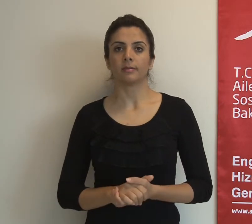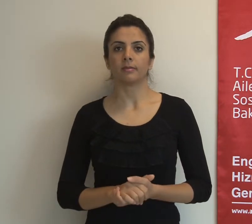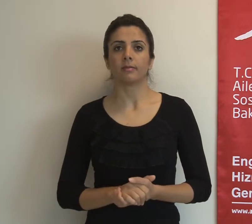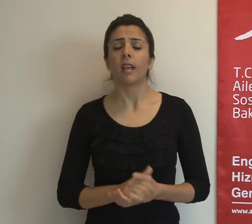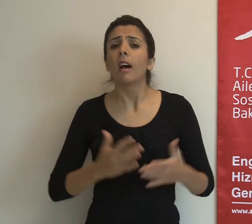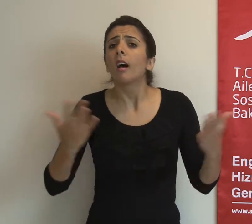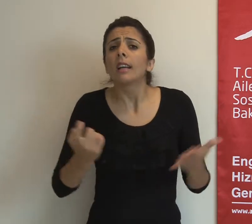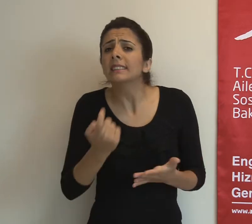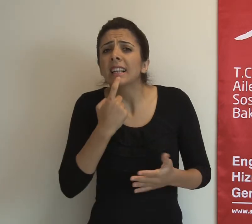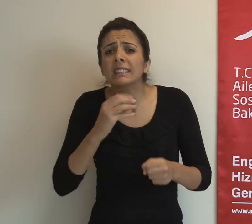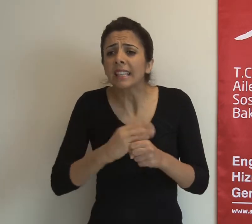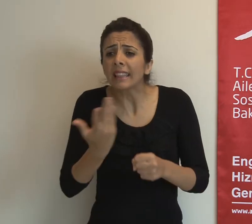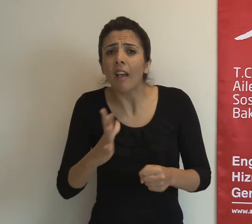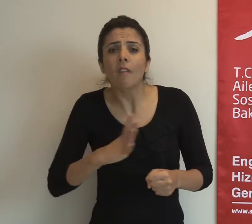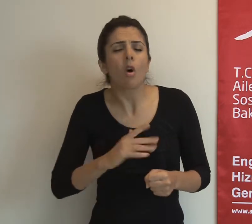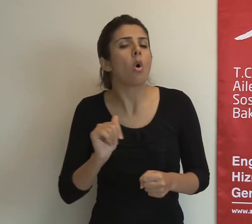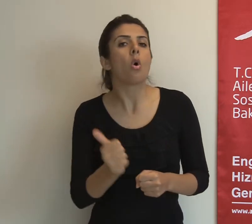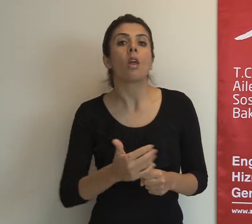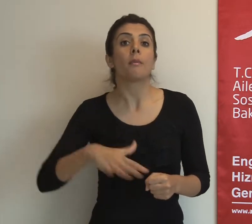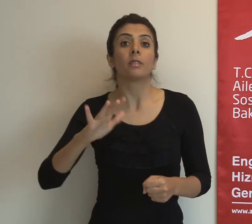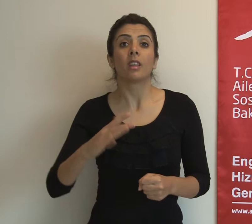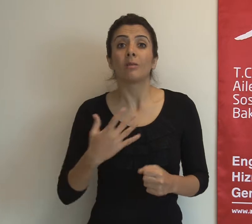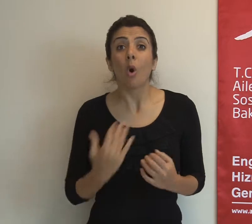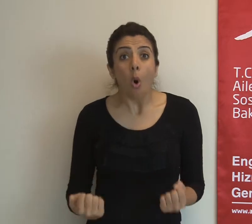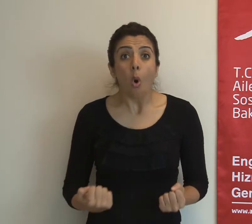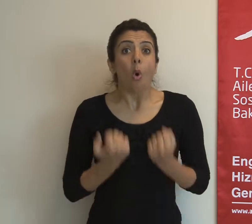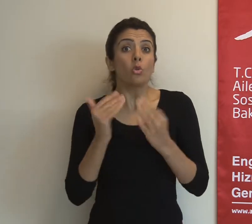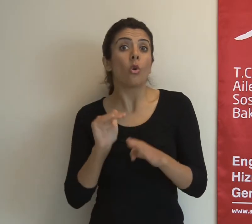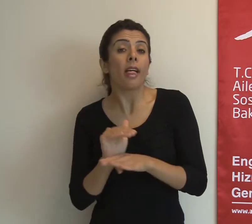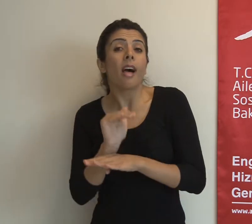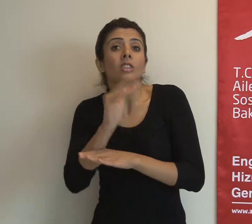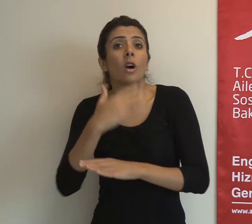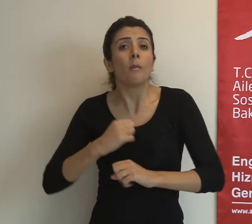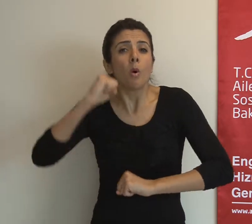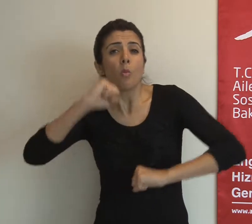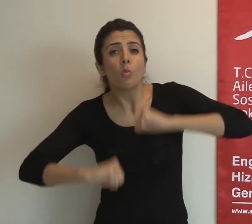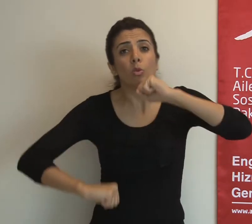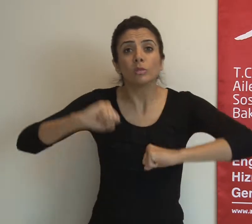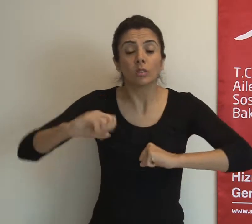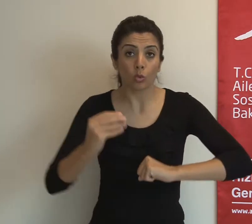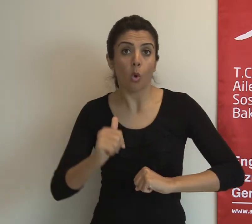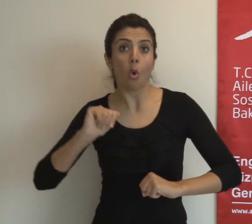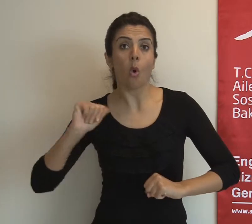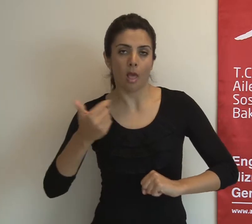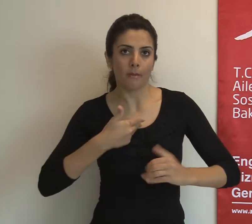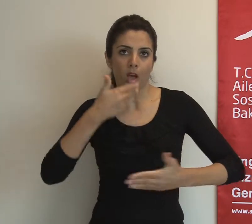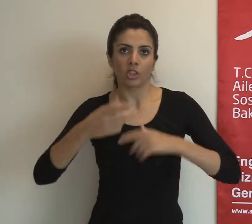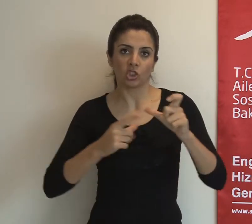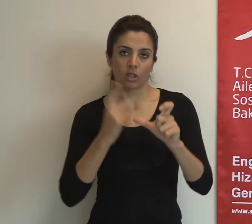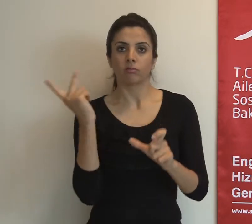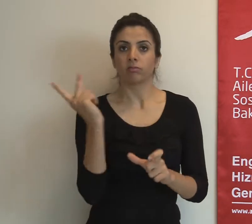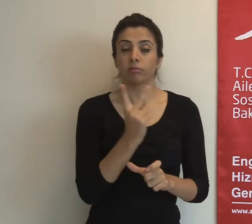Hangi yaşta olursa olsun onurlu yaşam mücadelesini önemsediklerini anlatan Şahin,